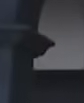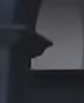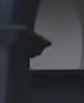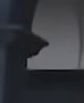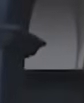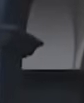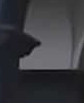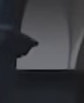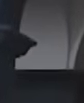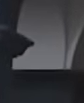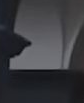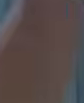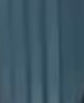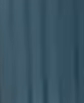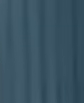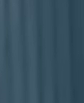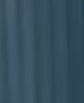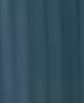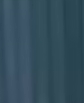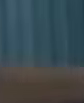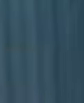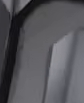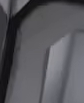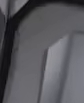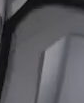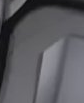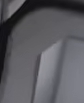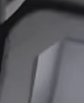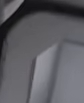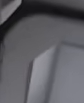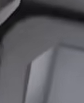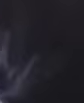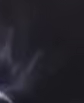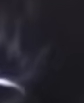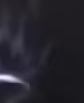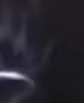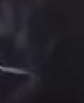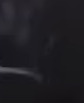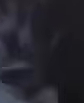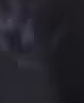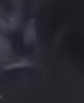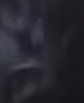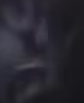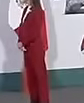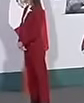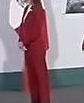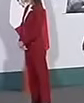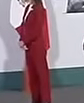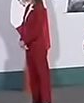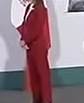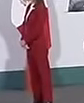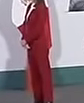este nuevo viaje refrenda nuestro compromiso con el progreso de México y contigo como la